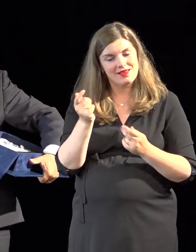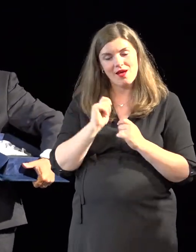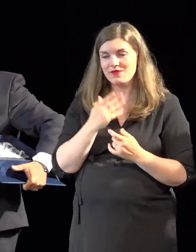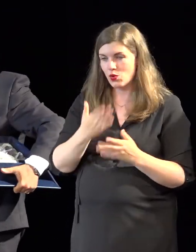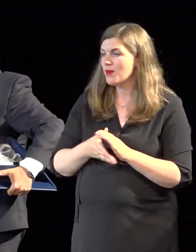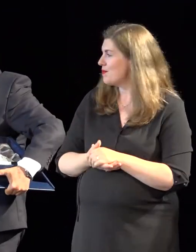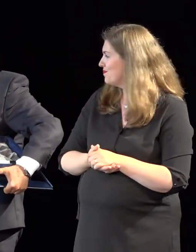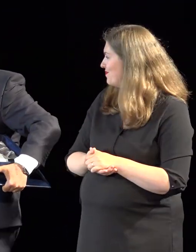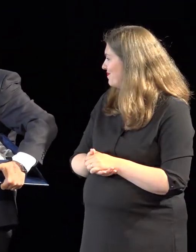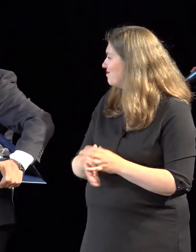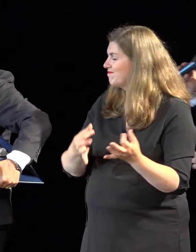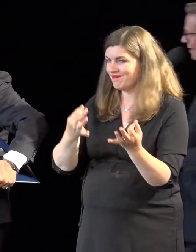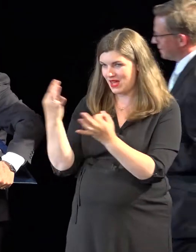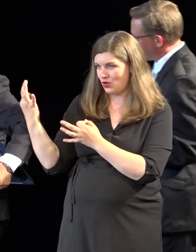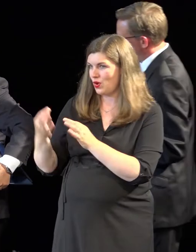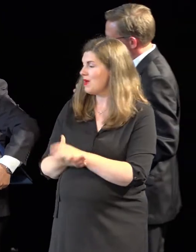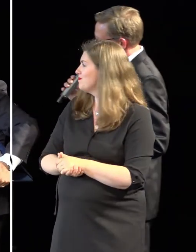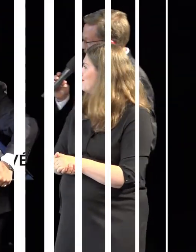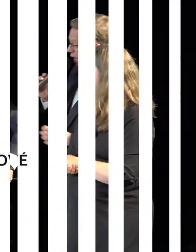Děkujeme i my a gratulujeme!